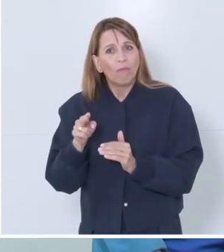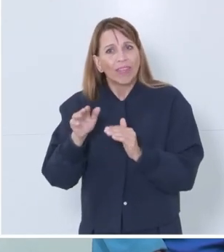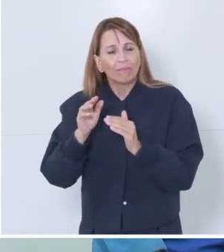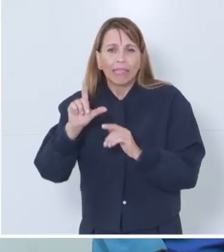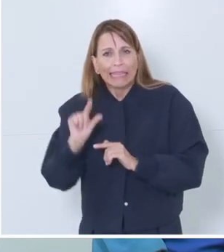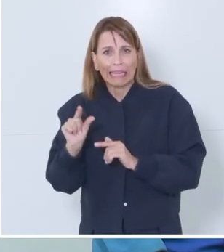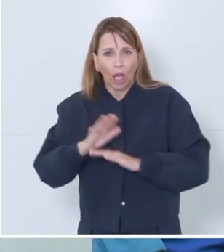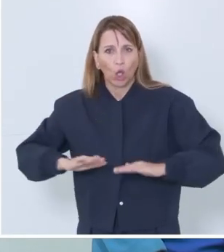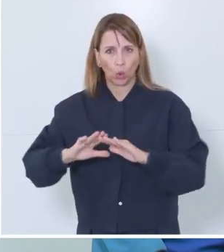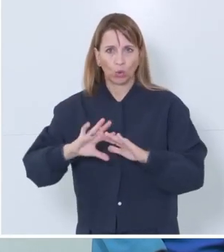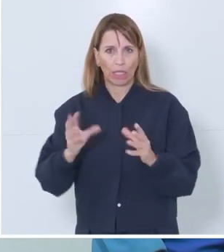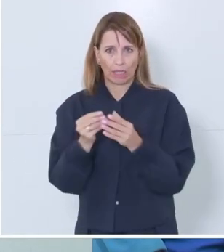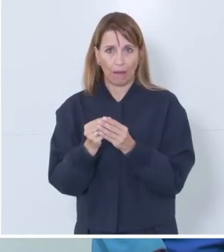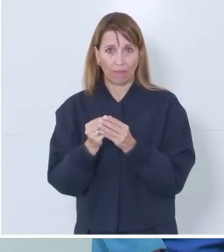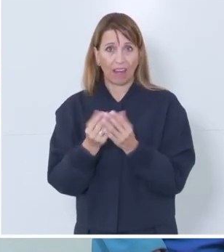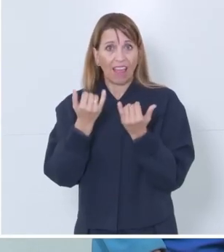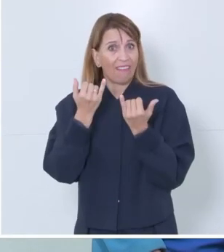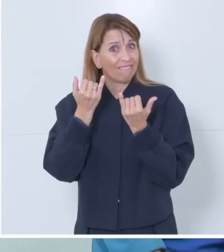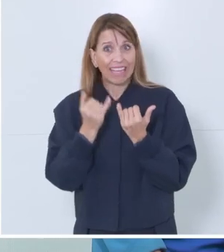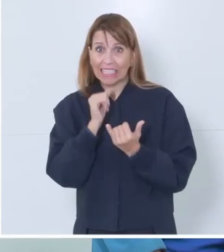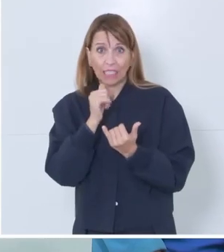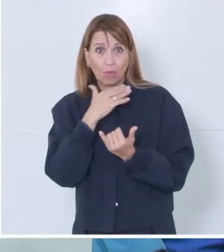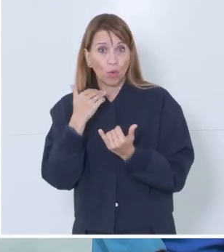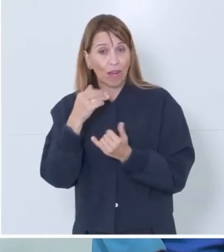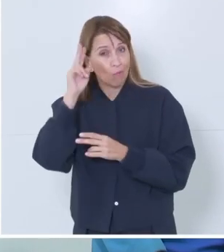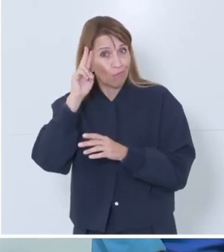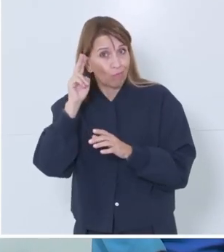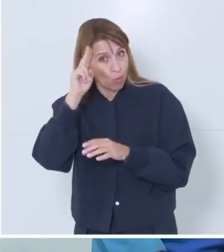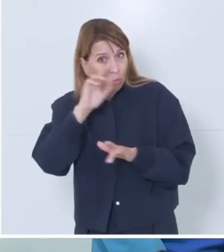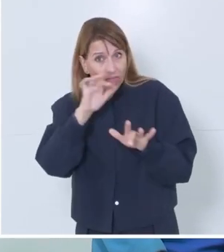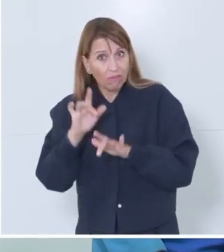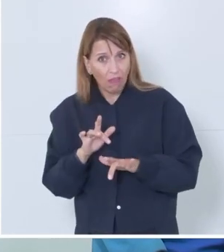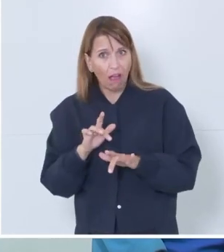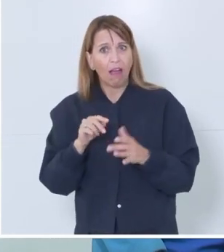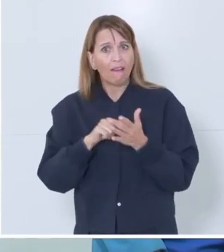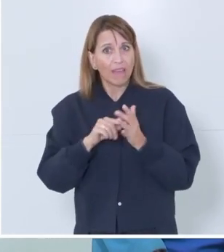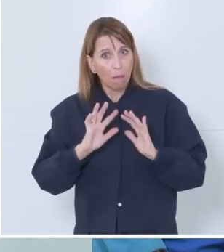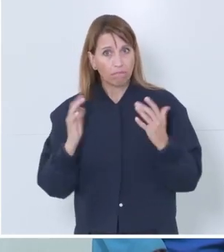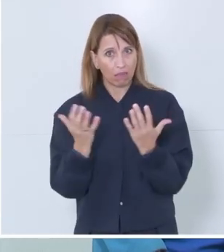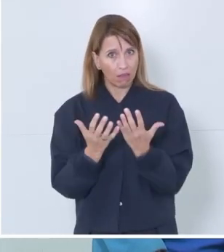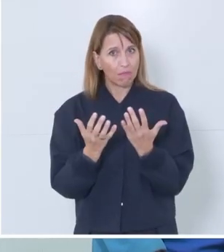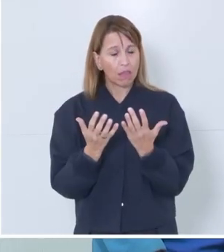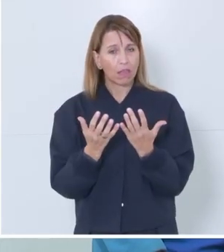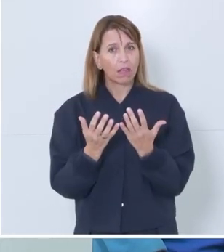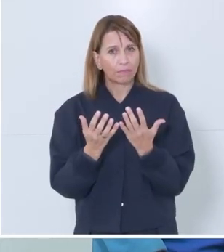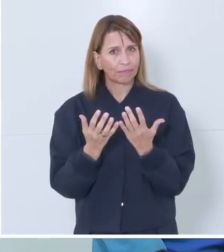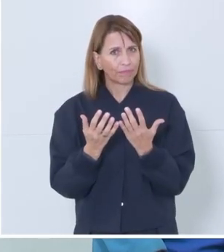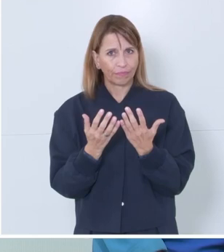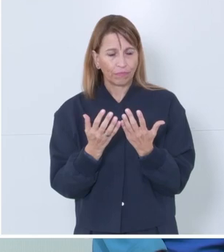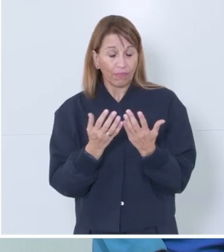weil nicht mehr so viele Burschen aufgrund der Staus durch die Corona-Pandemie einfach von der Stellung sozusagen auch die Frage gestellt bekommen, wie es denn dann